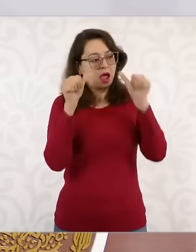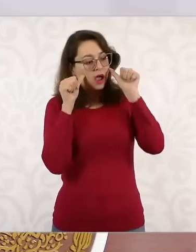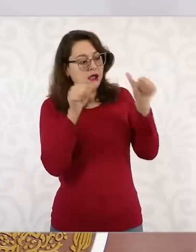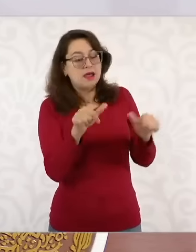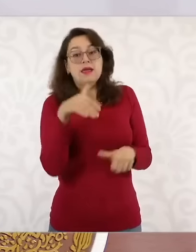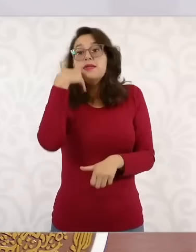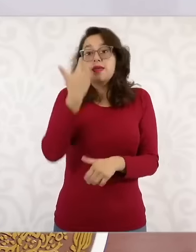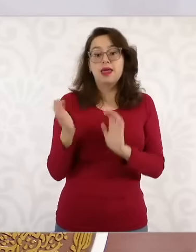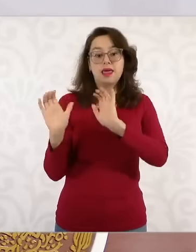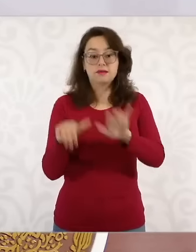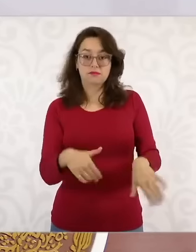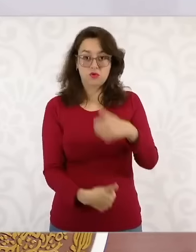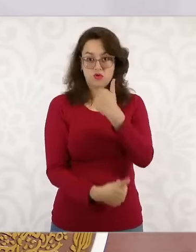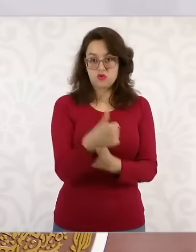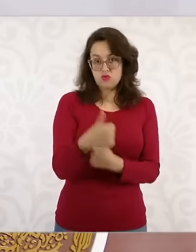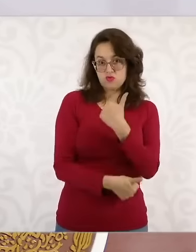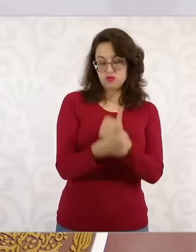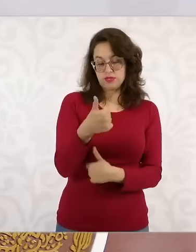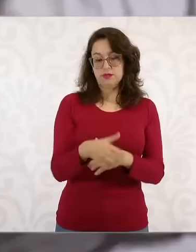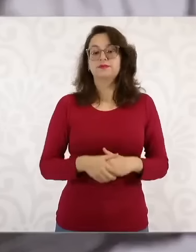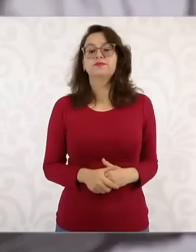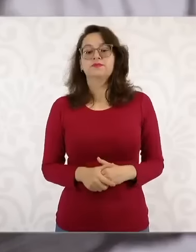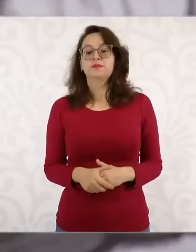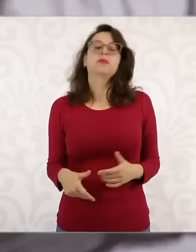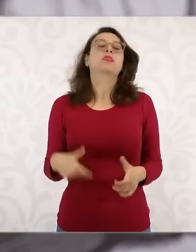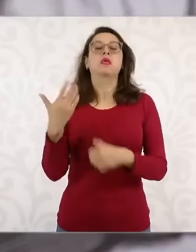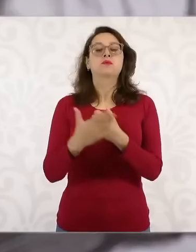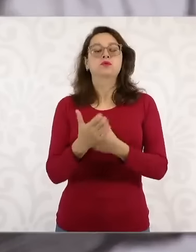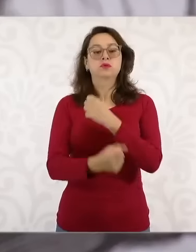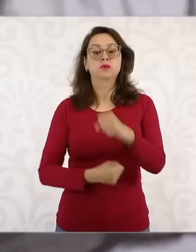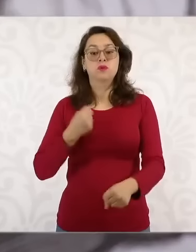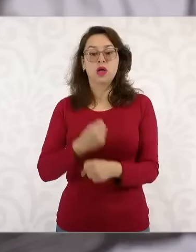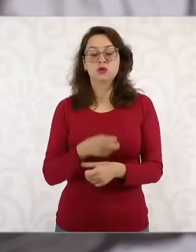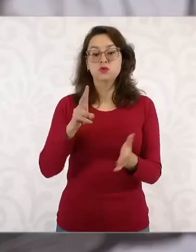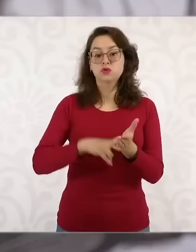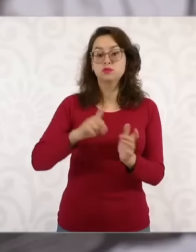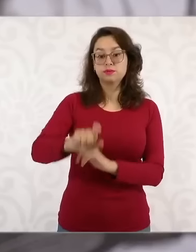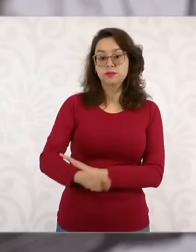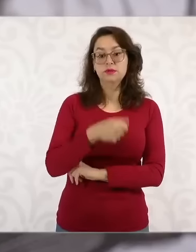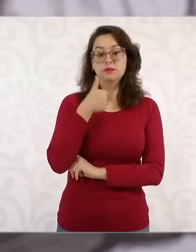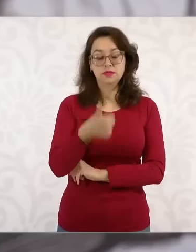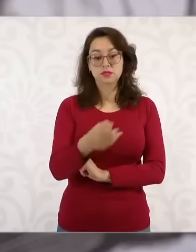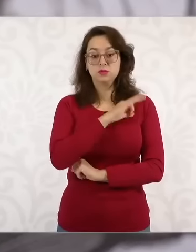poder participar en estos proyectos. Para el 26, como lo muestra ahí la lámina, hemos considerado